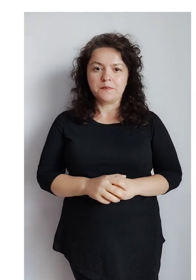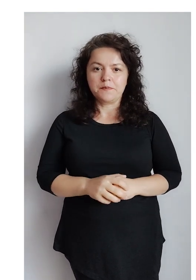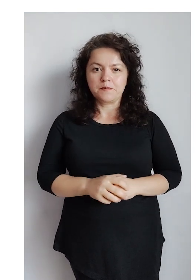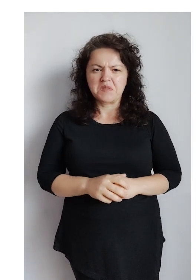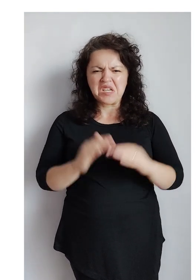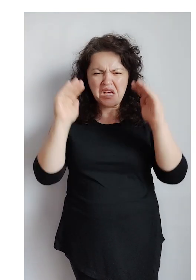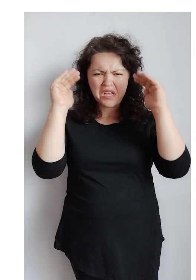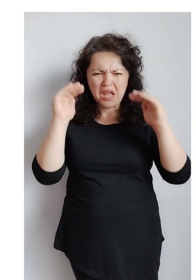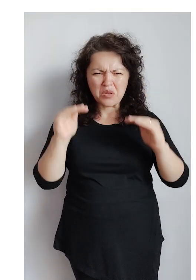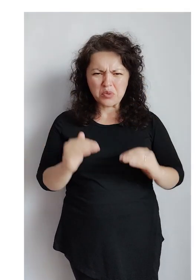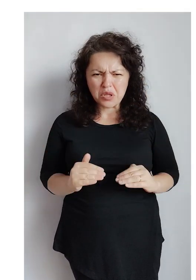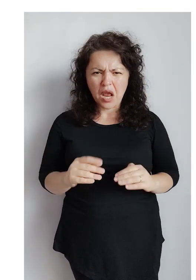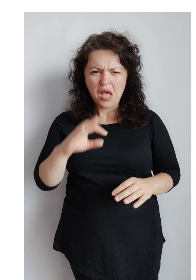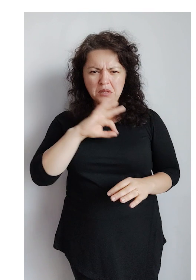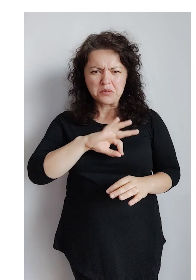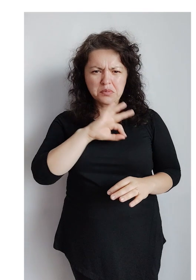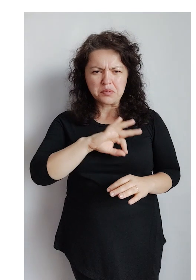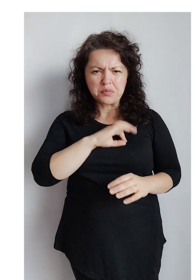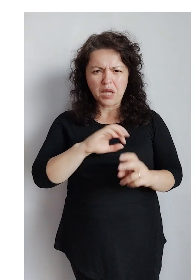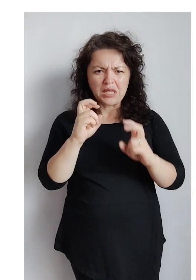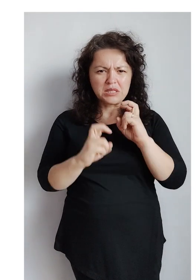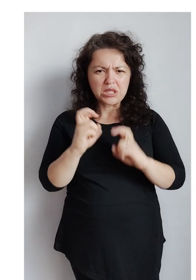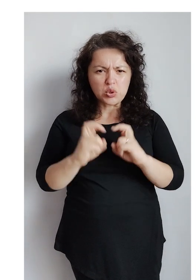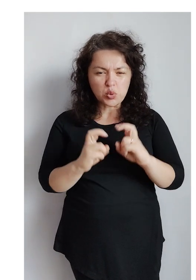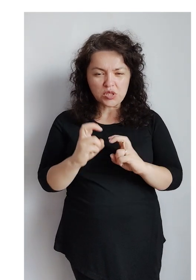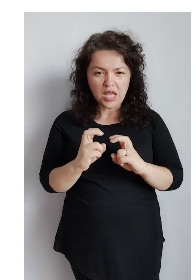Reducerea rentabilității instituției